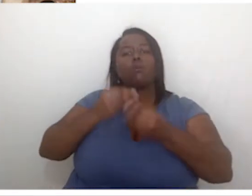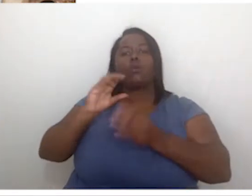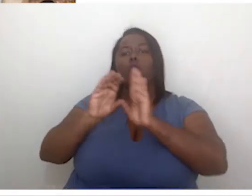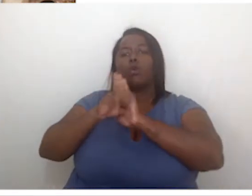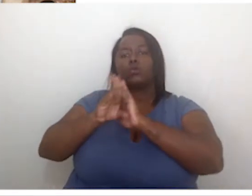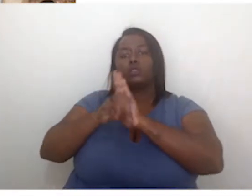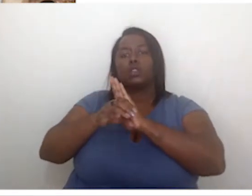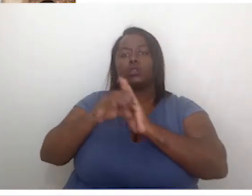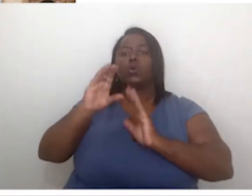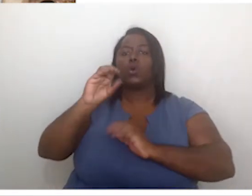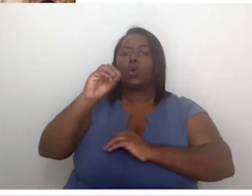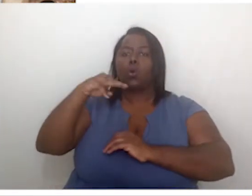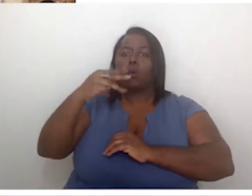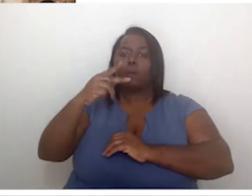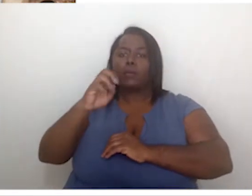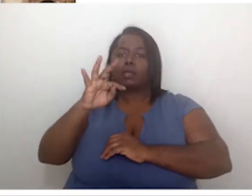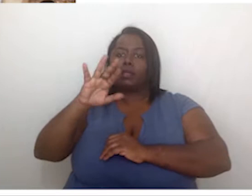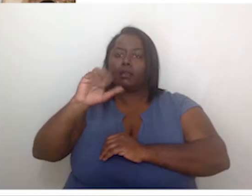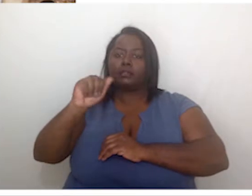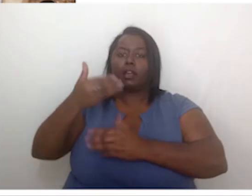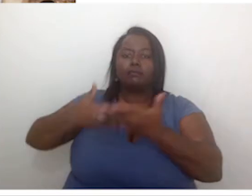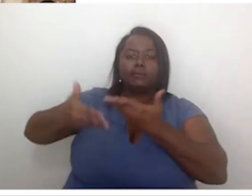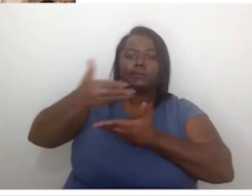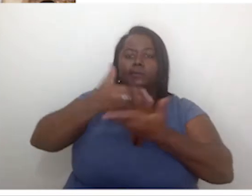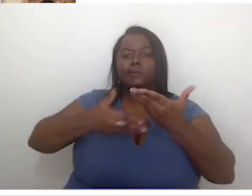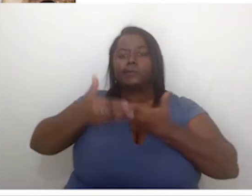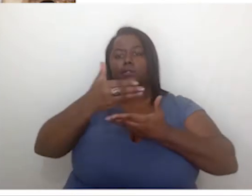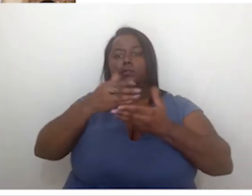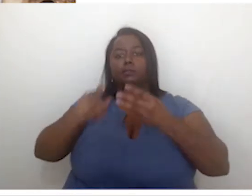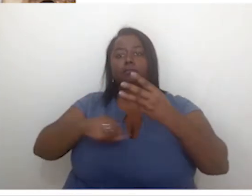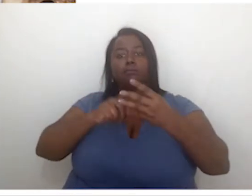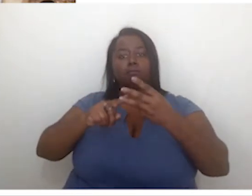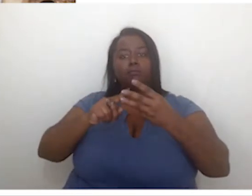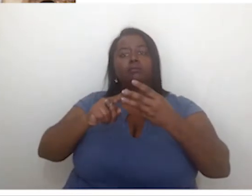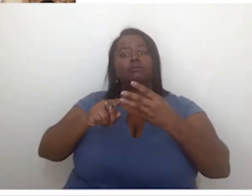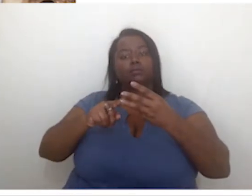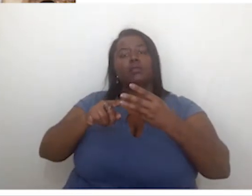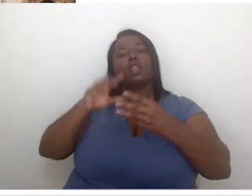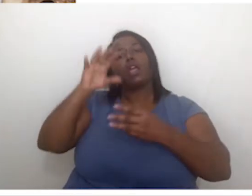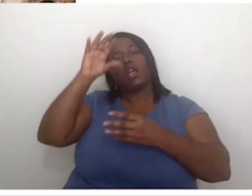colaboración entre amigos y aprendizaje entre pares; especialmente colaboración y aprendizaje entre pares,